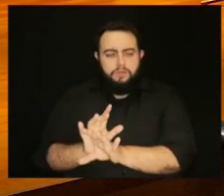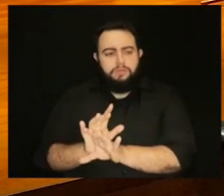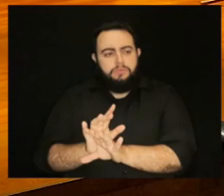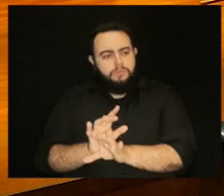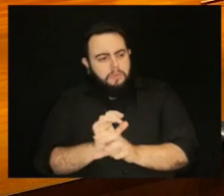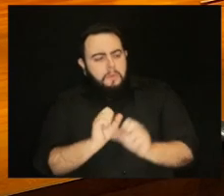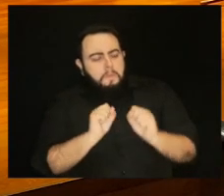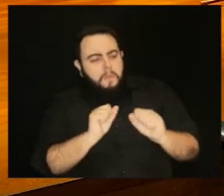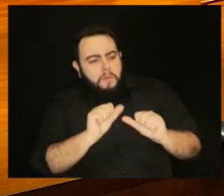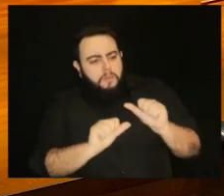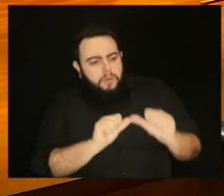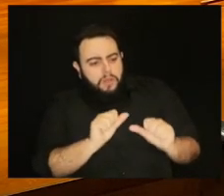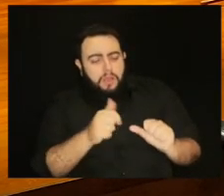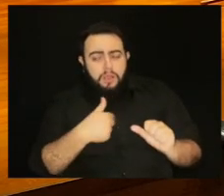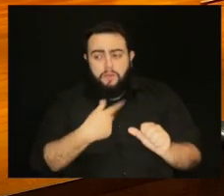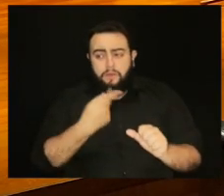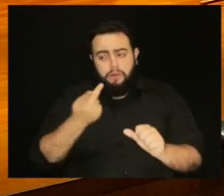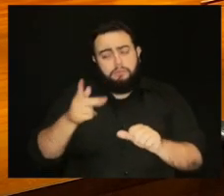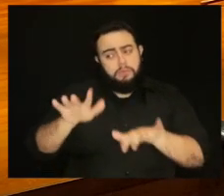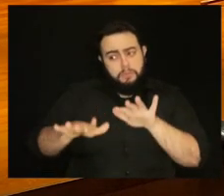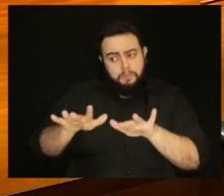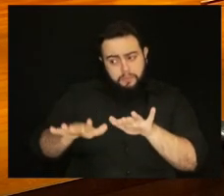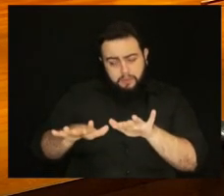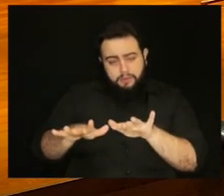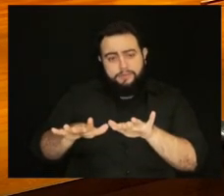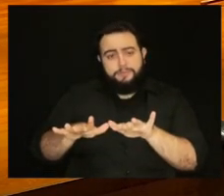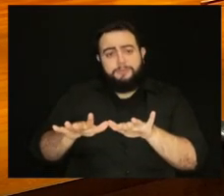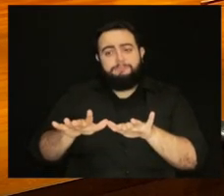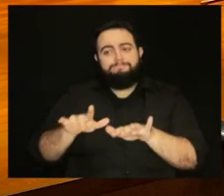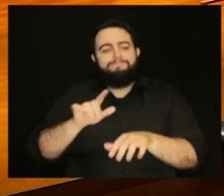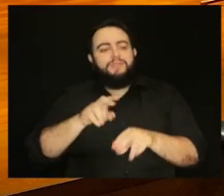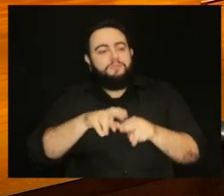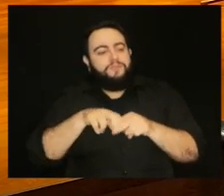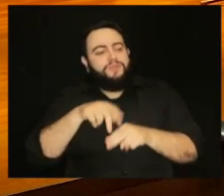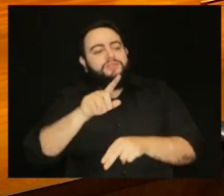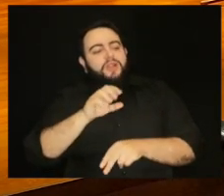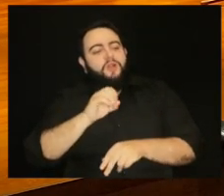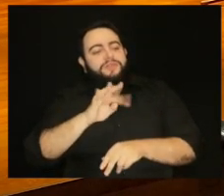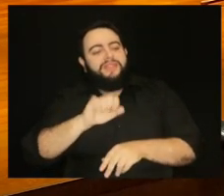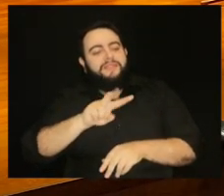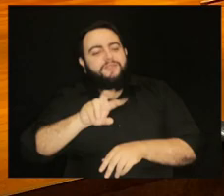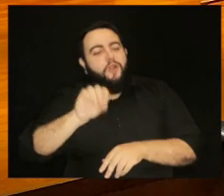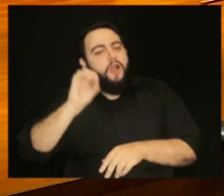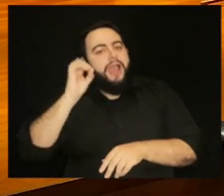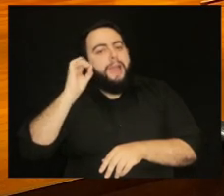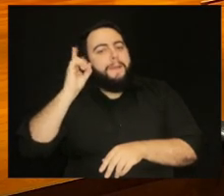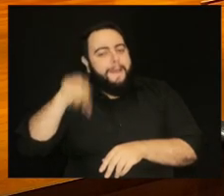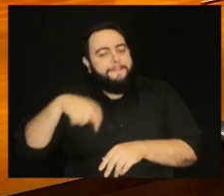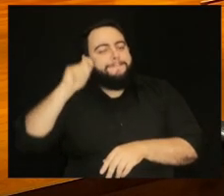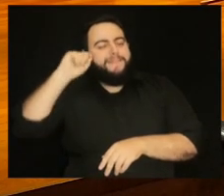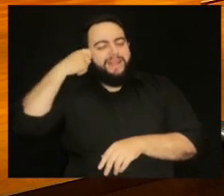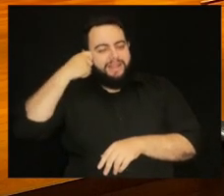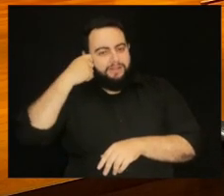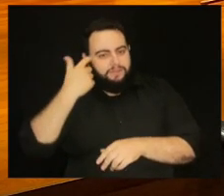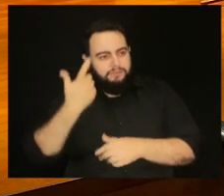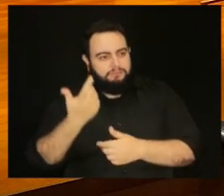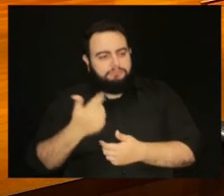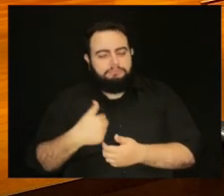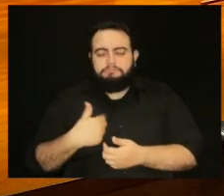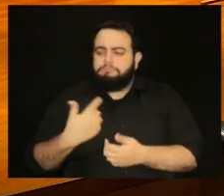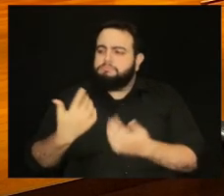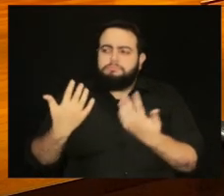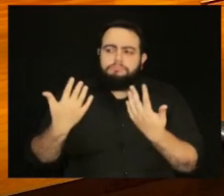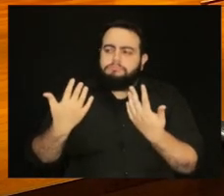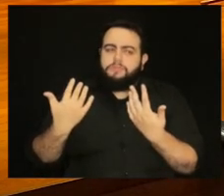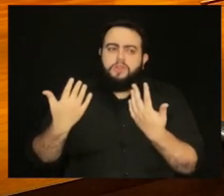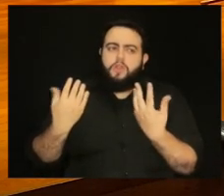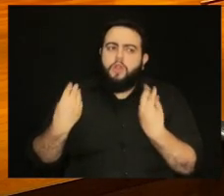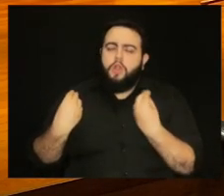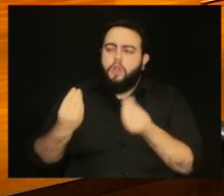digo: depende. O que que é? Ele disse: "é que o Octávio Dutra era preto. Eu disse: Como assim? "Cara, o Octávio